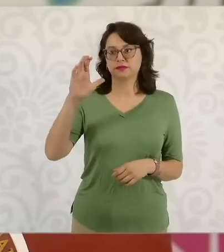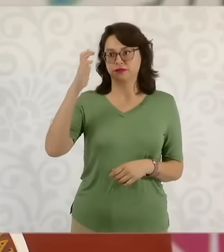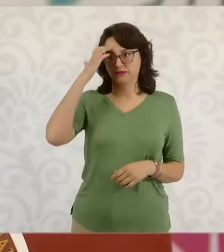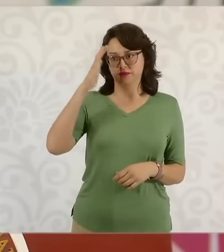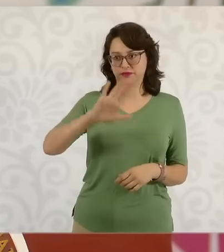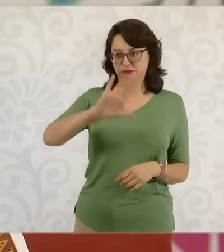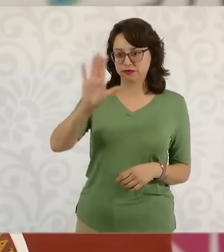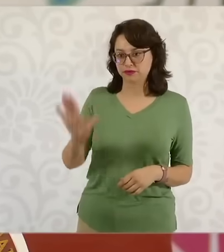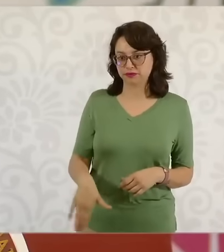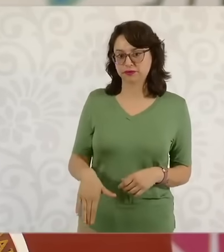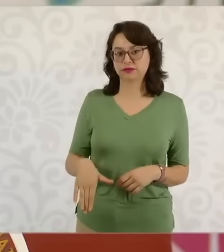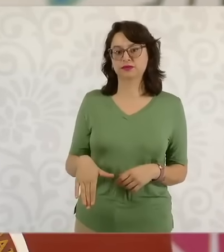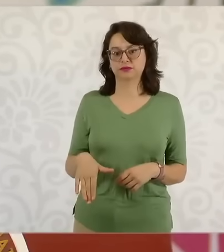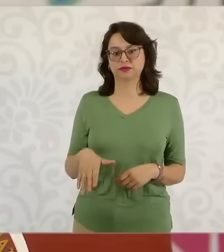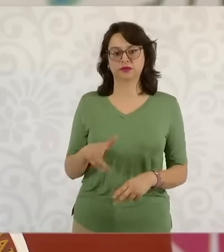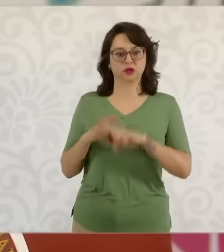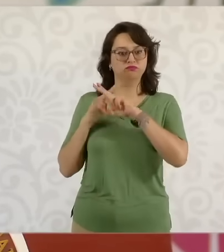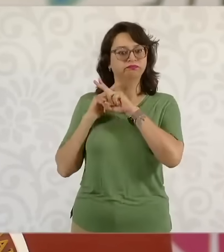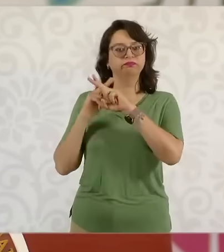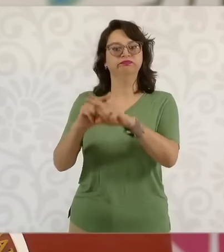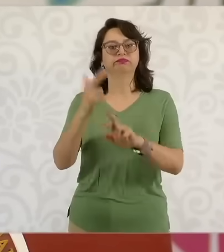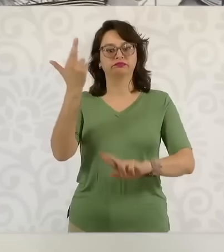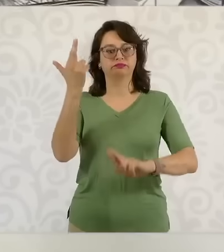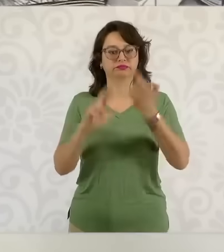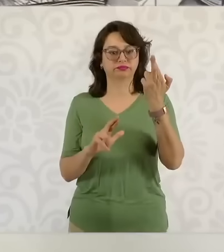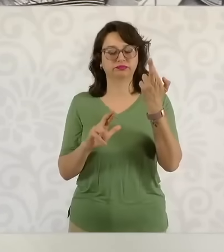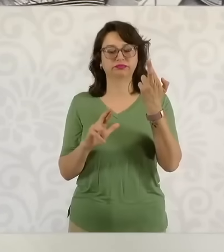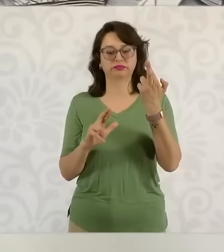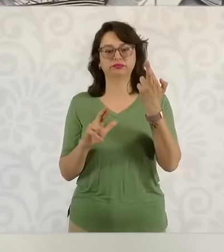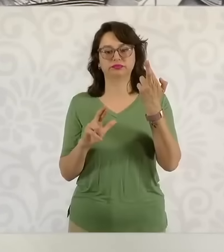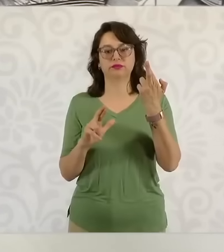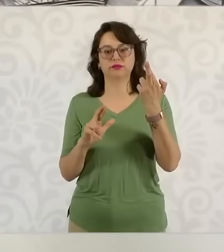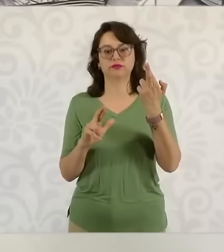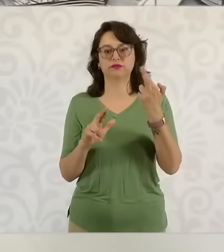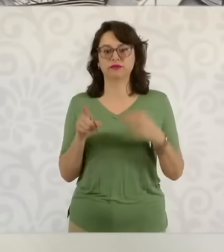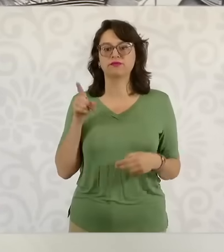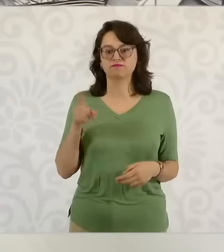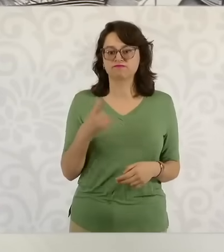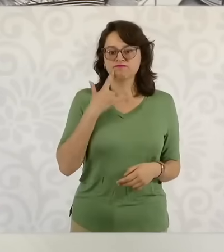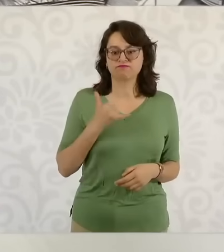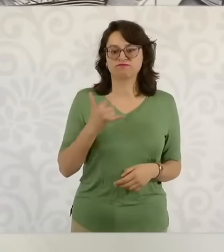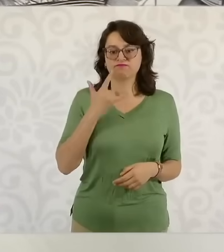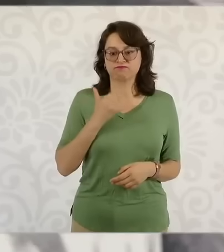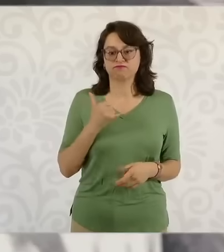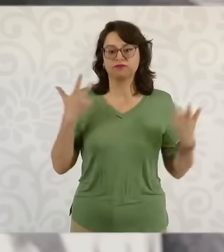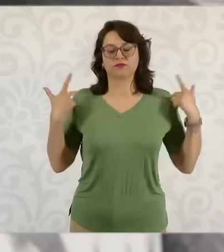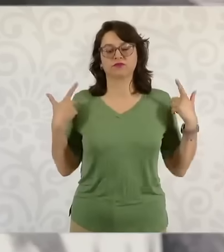y memoria memoria revolucionaria retomó la iniciativa de la profesora María Arias